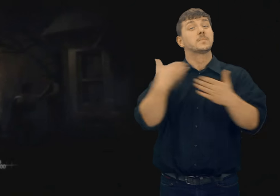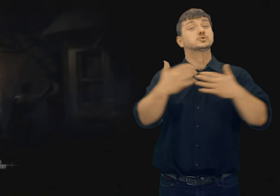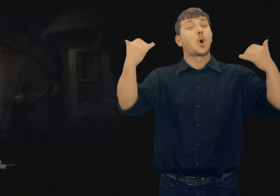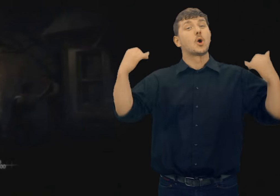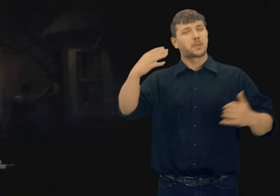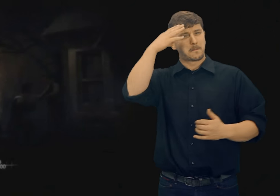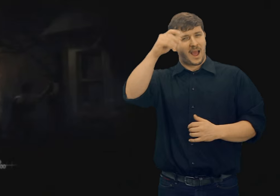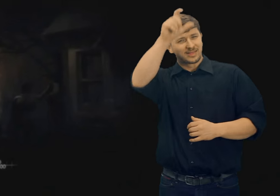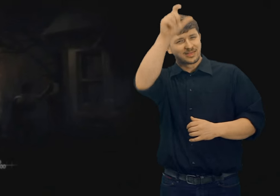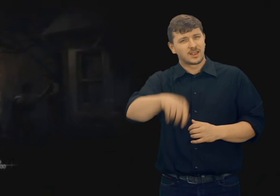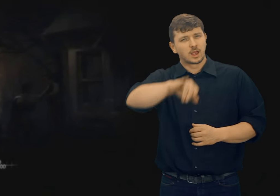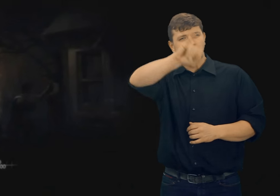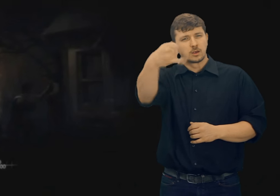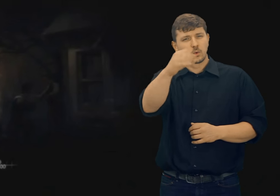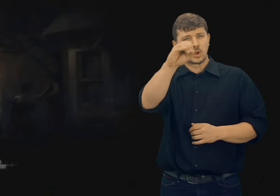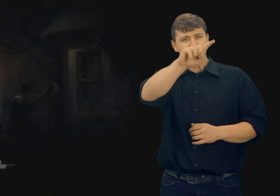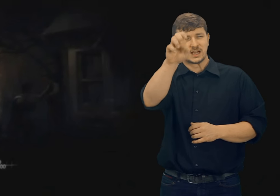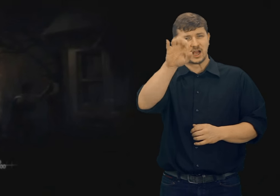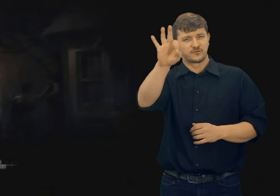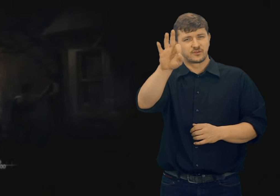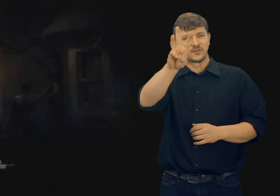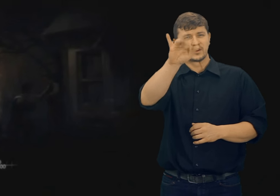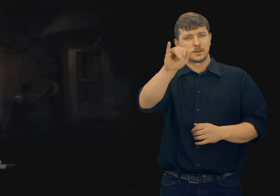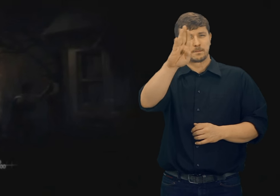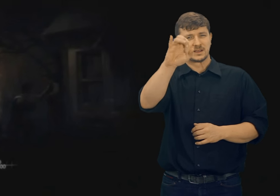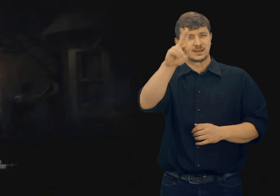Zu dieser Zeit wurde deshalb ein Mann sehr berühmt: Józef Wybicki